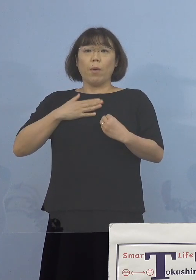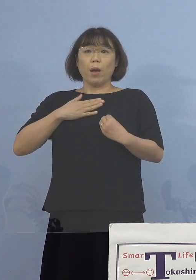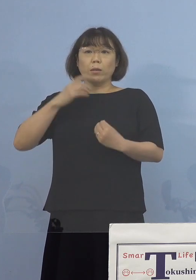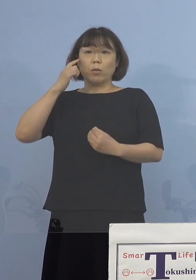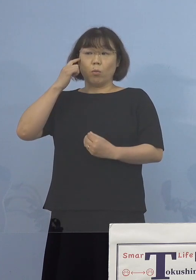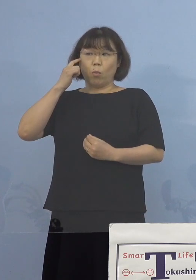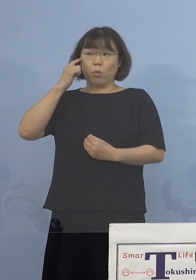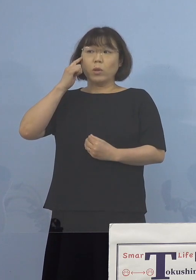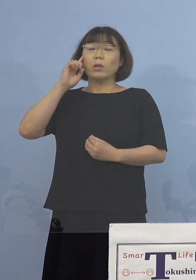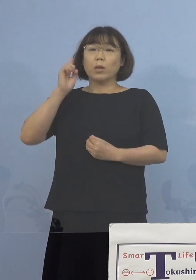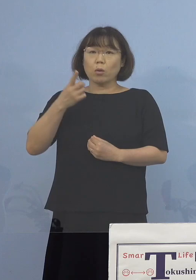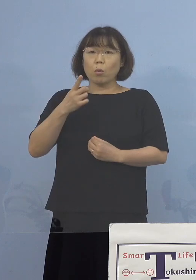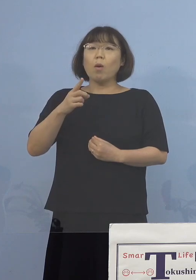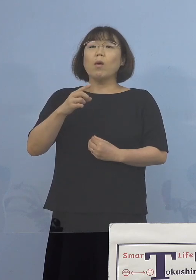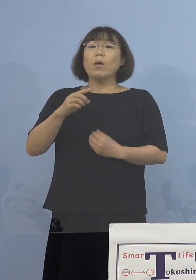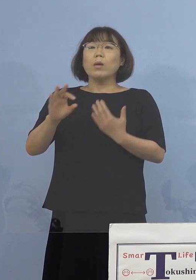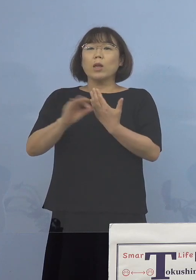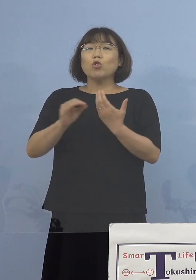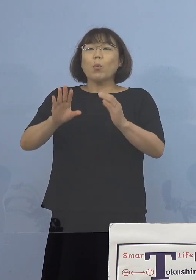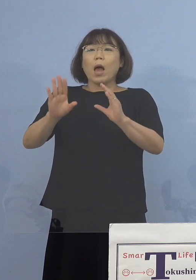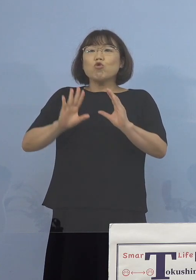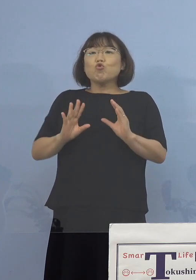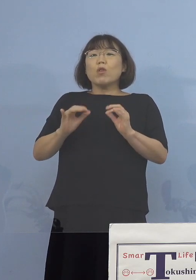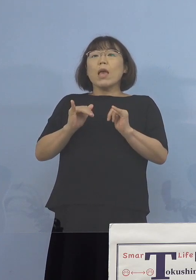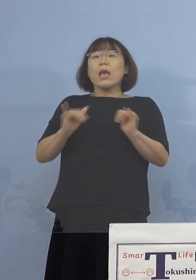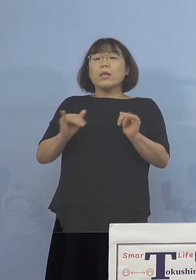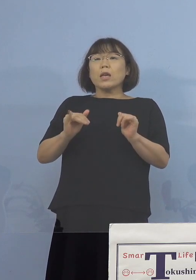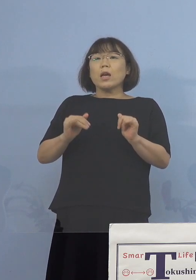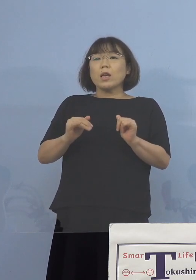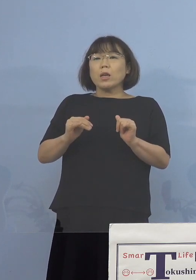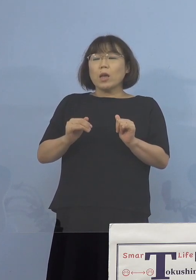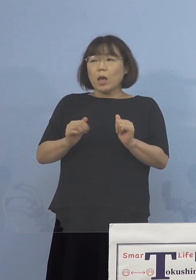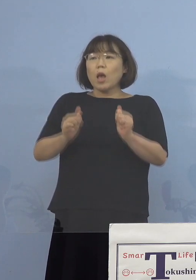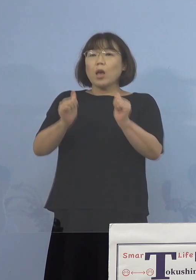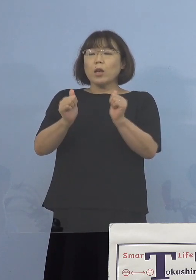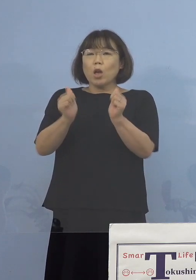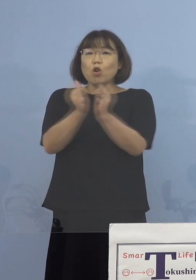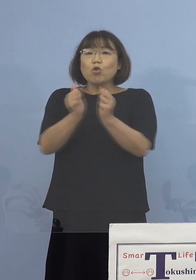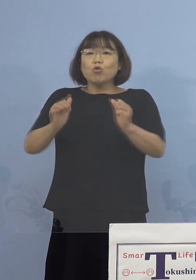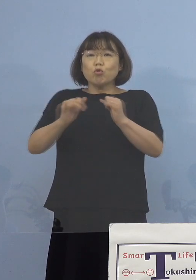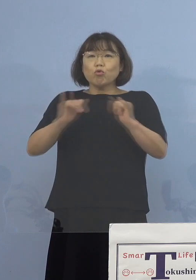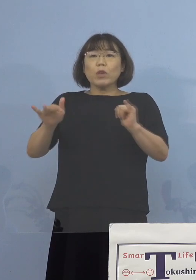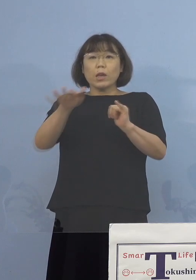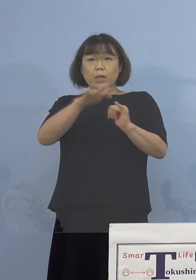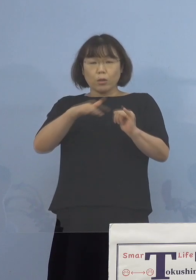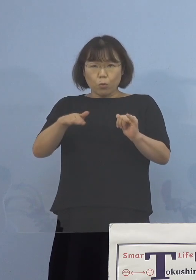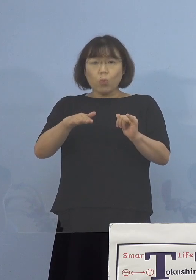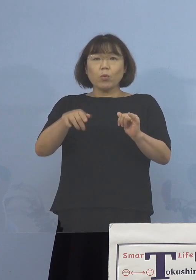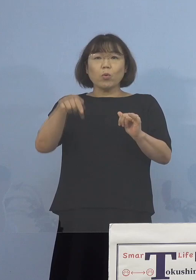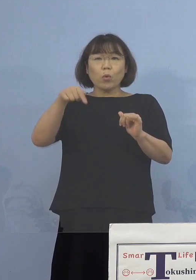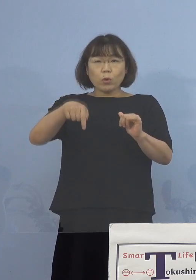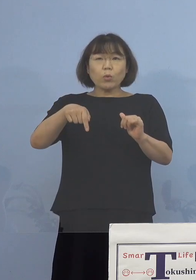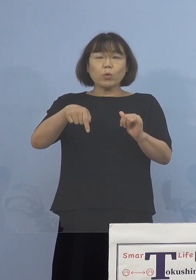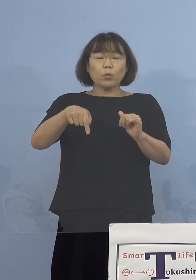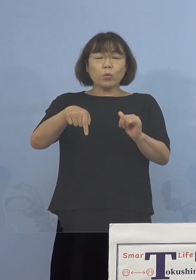受刑者の方だったり、職員の方に職域接種の ようなものを行う予定等は。そういった考えは